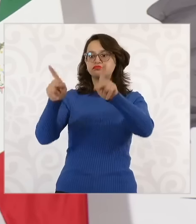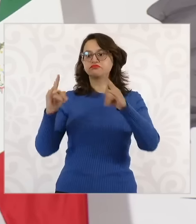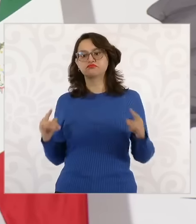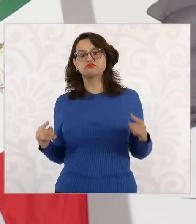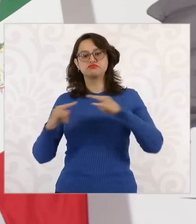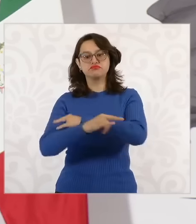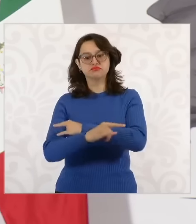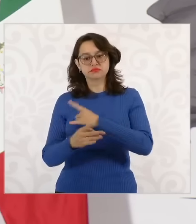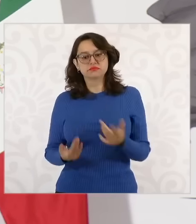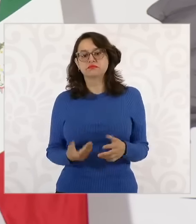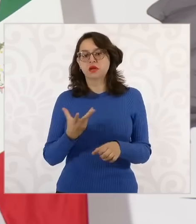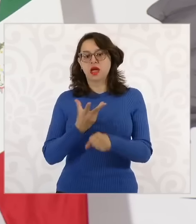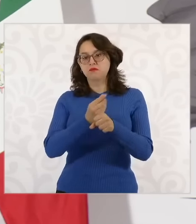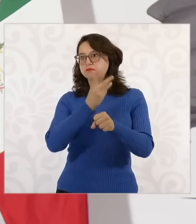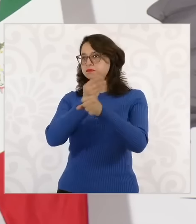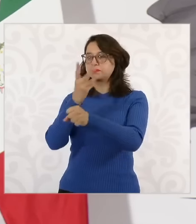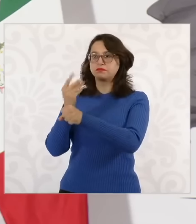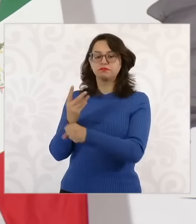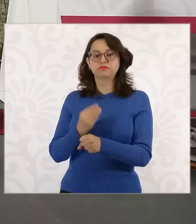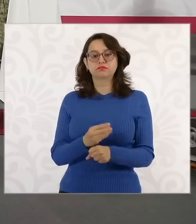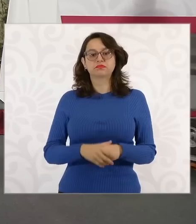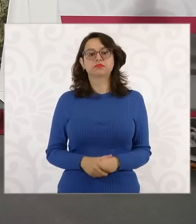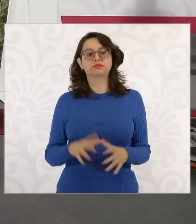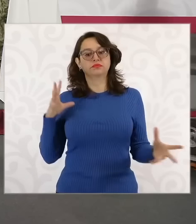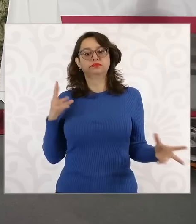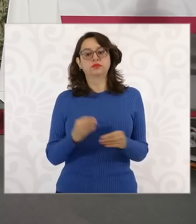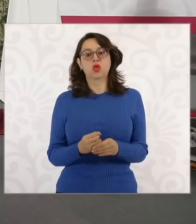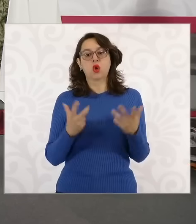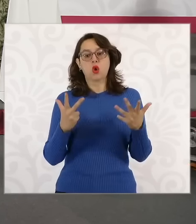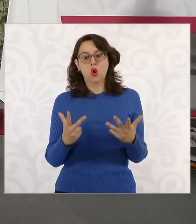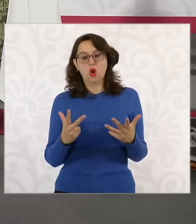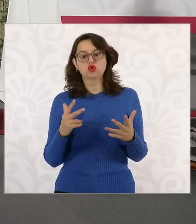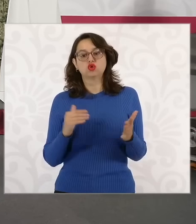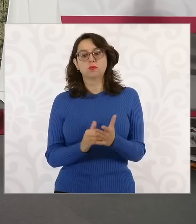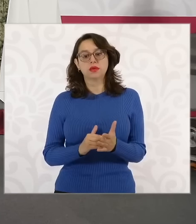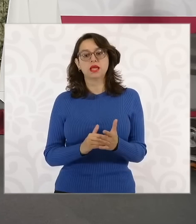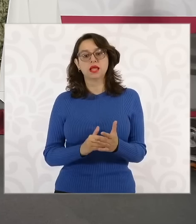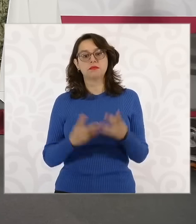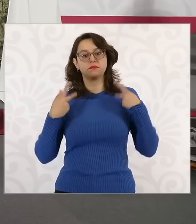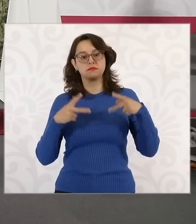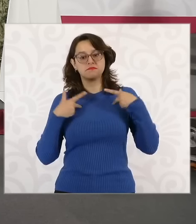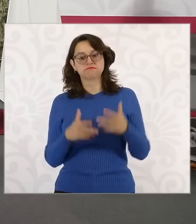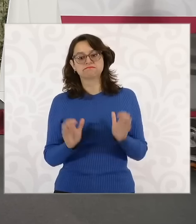hacer más trabajos de ingeniería. Al momento hemos generado 8,000 empleos eh directos y se van y se